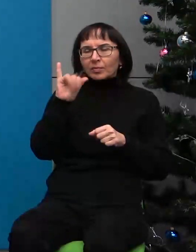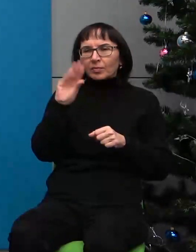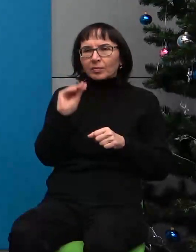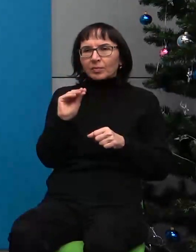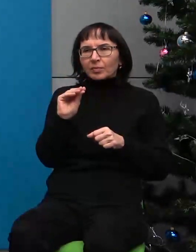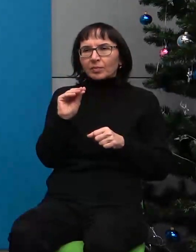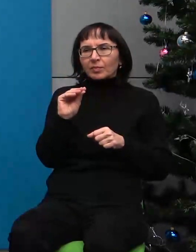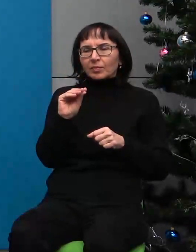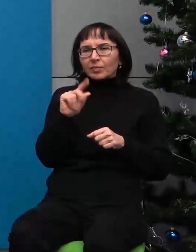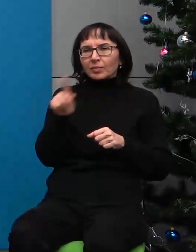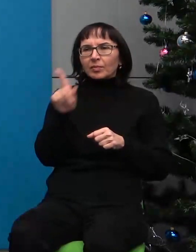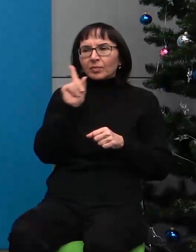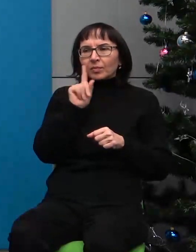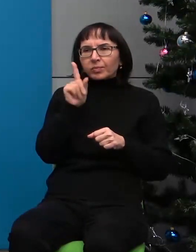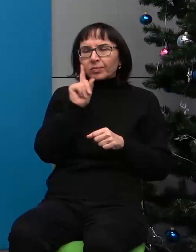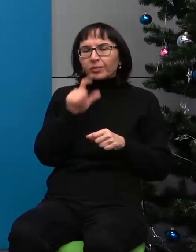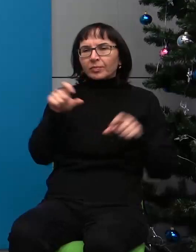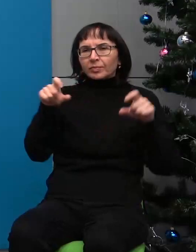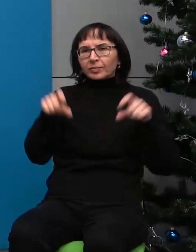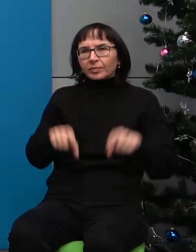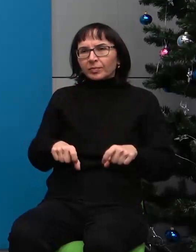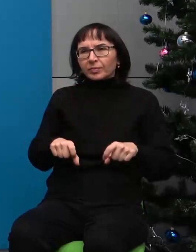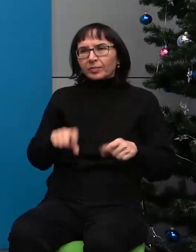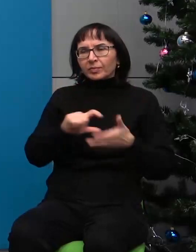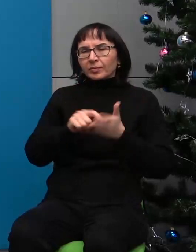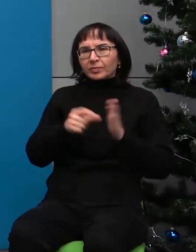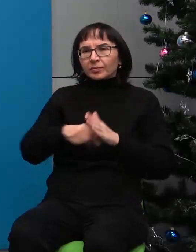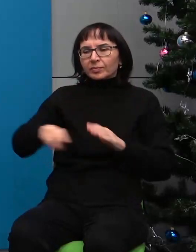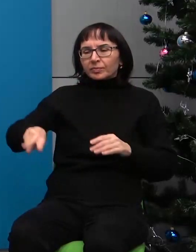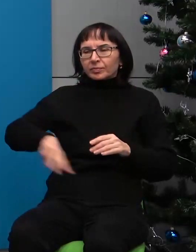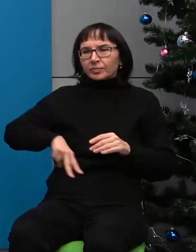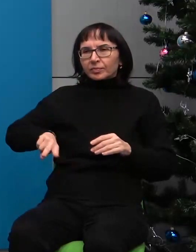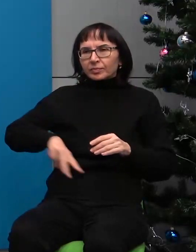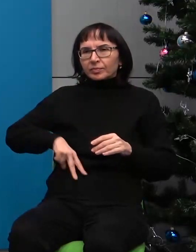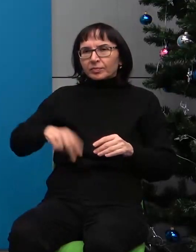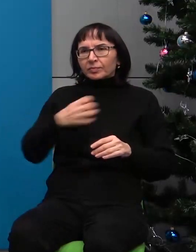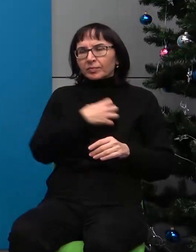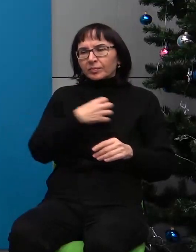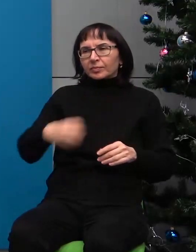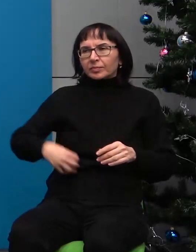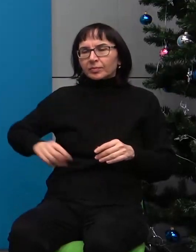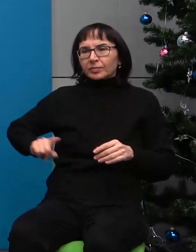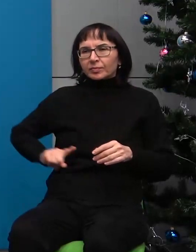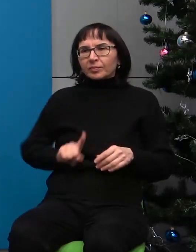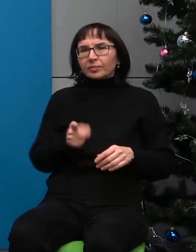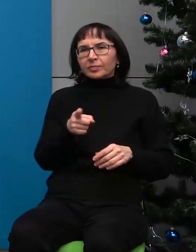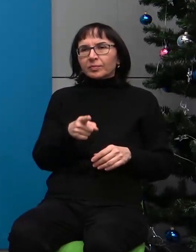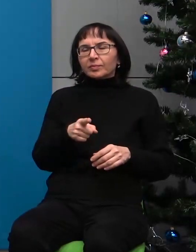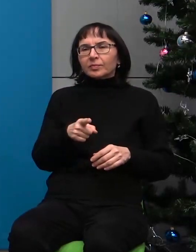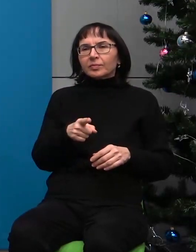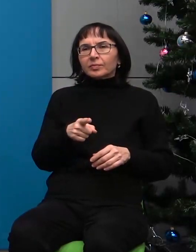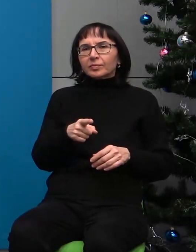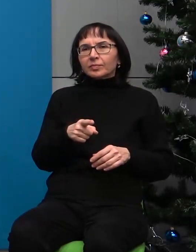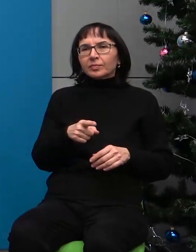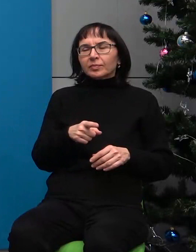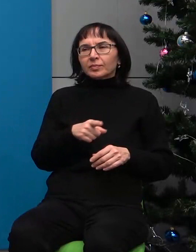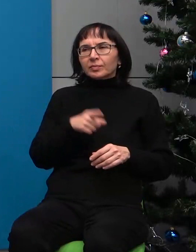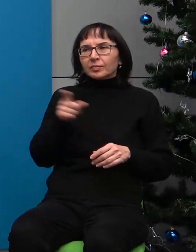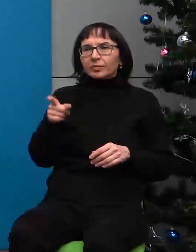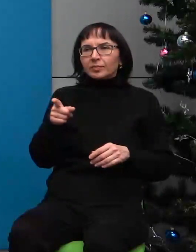I ten facet w ogóle siedzi w gabinecie ministra gospodarki w Francji. I ten Klarsfeld tak jak stał w kapcie